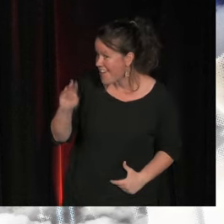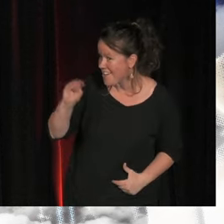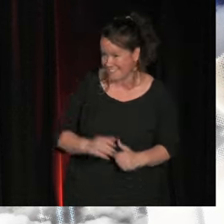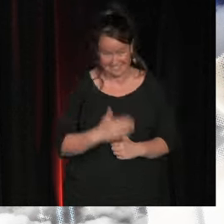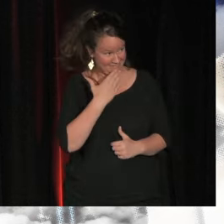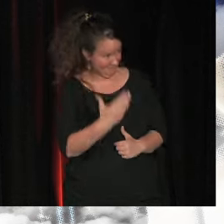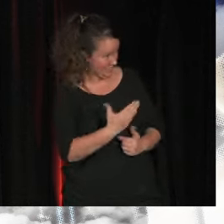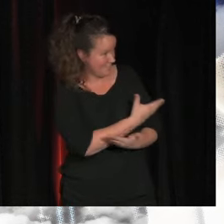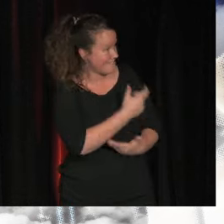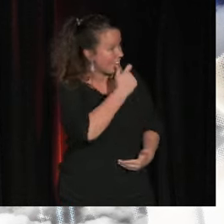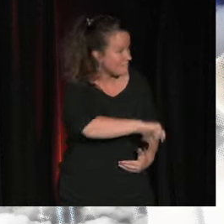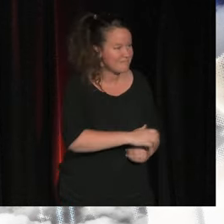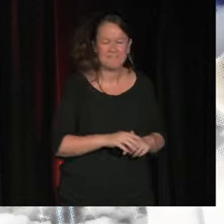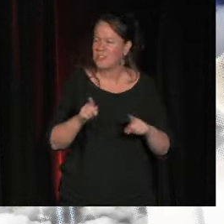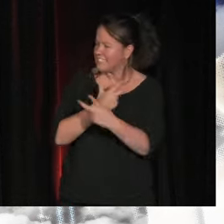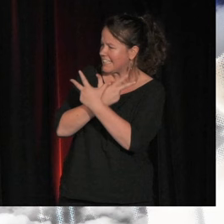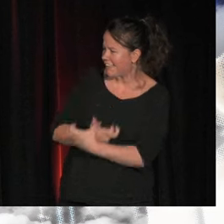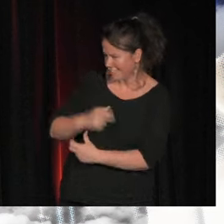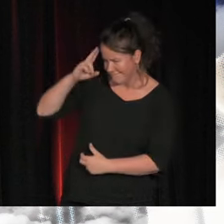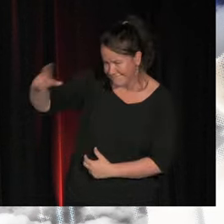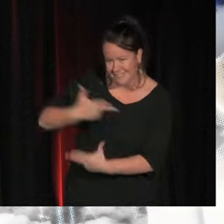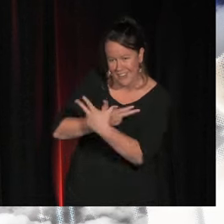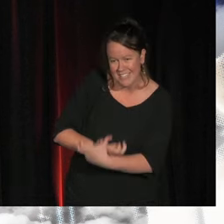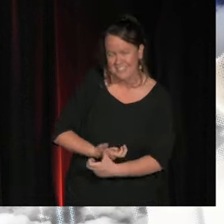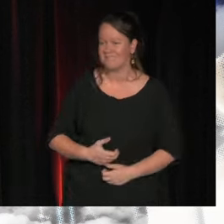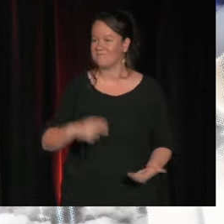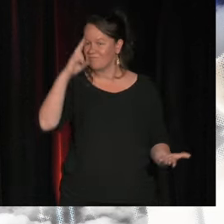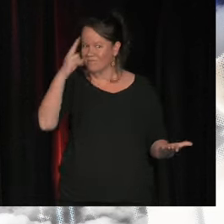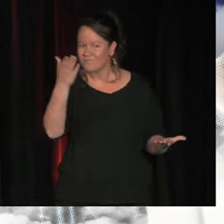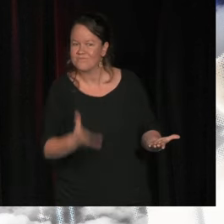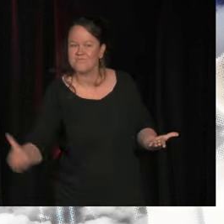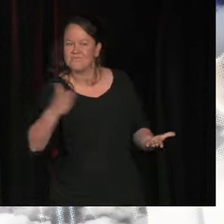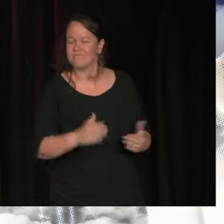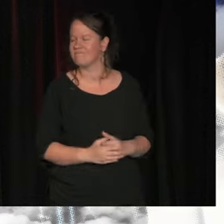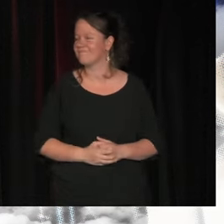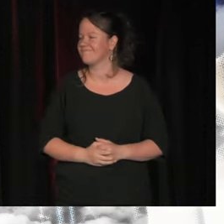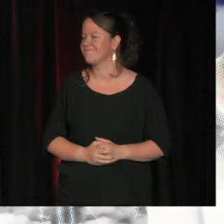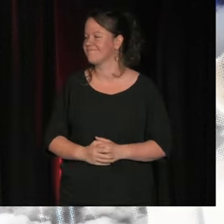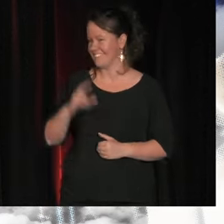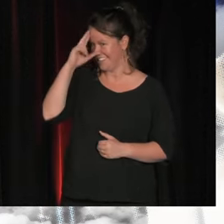Et je suis aussi avec ExServ. Salut. Le public. Messieurs… Oui, salut aussi à vous.